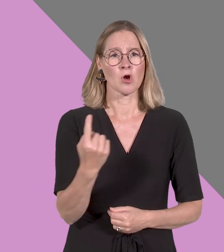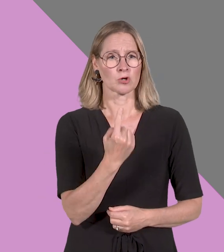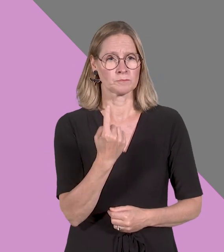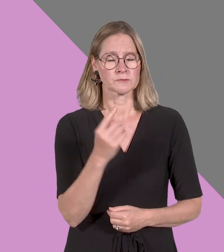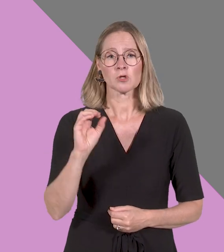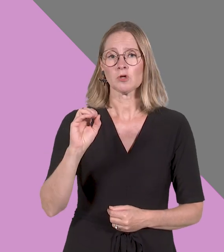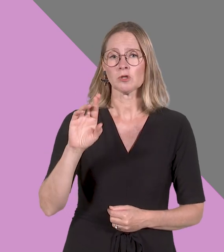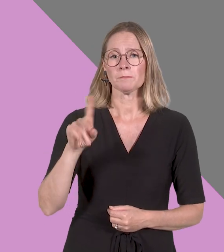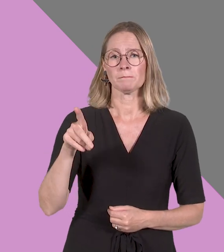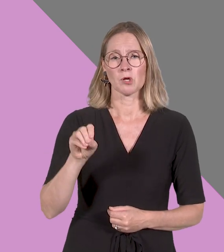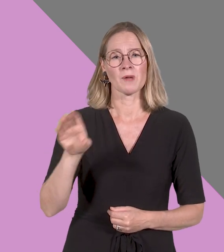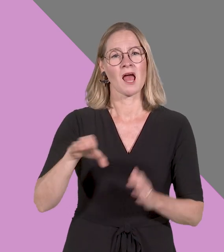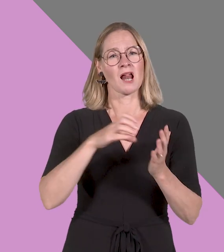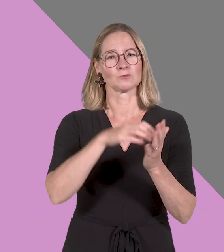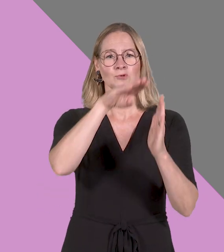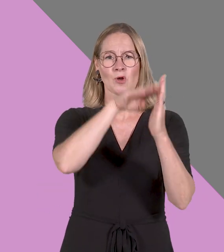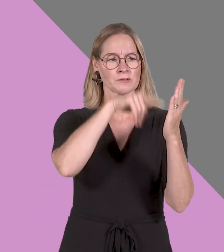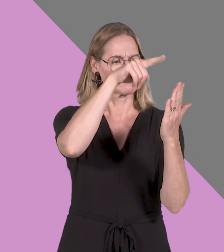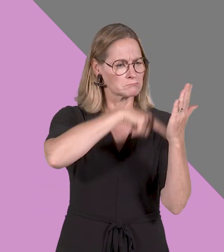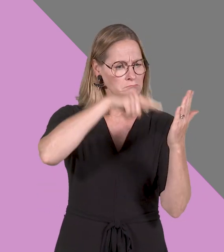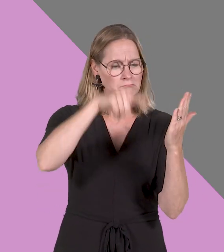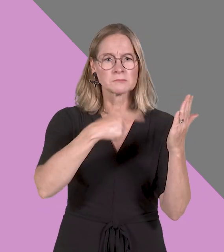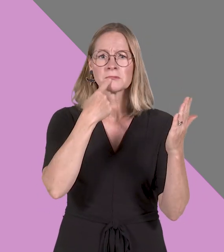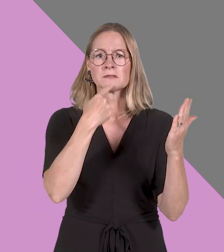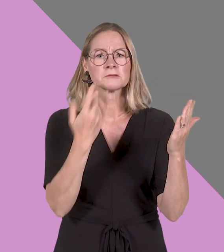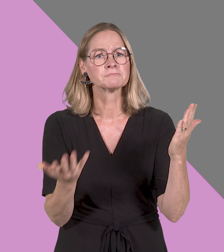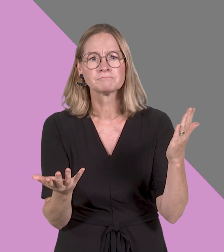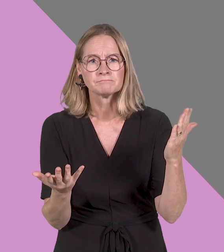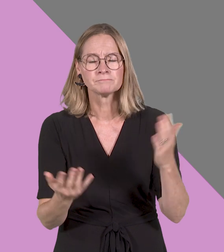Orpon hallitusohjelmassa prosessia ei mainita.